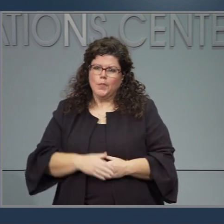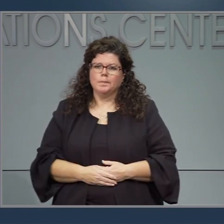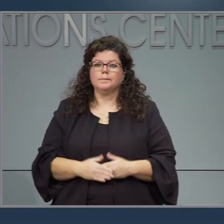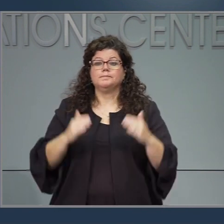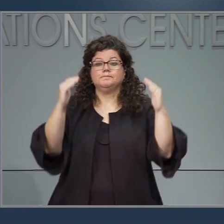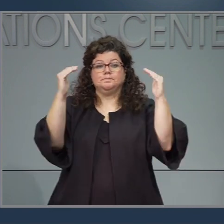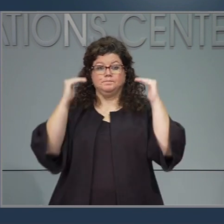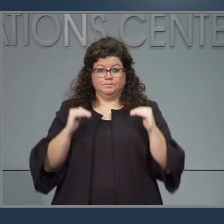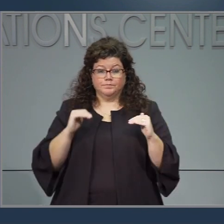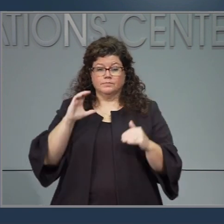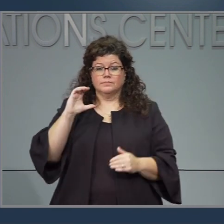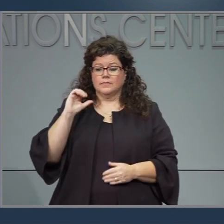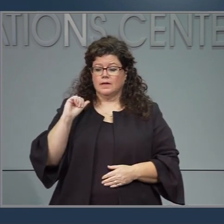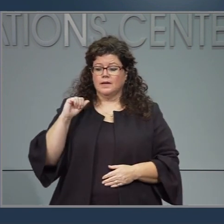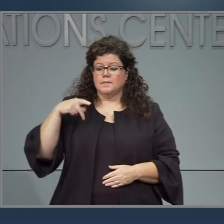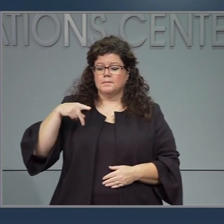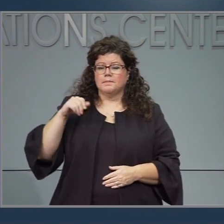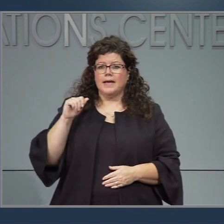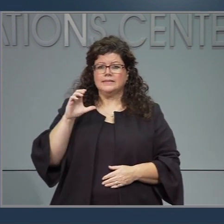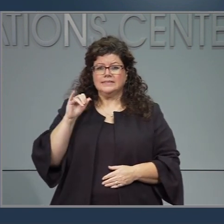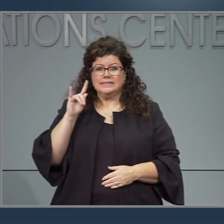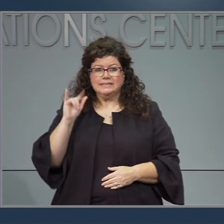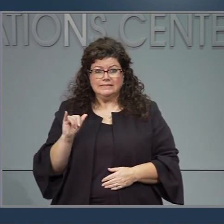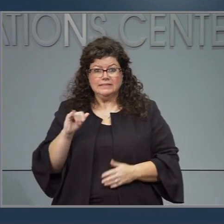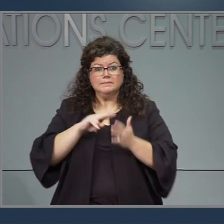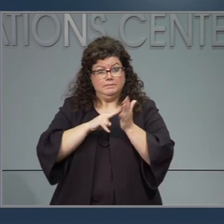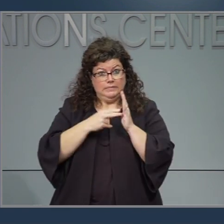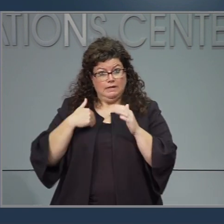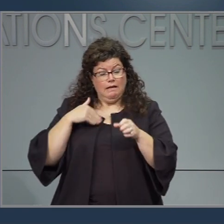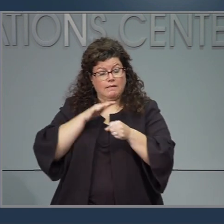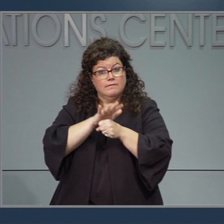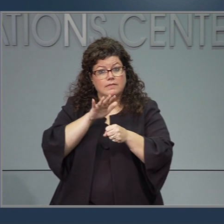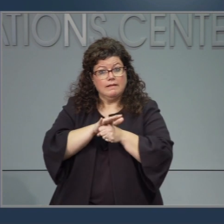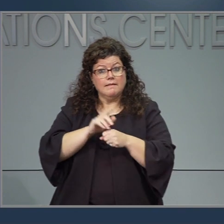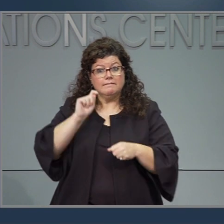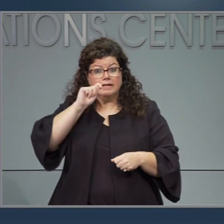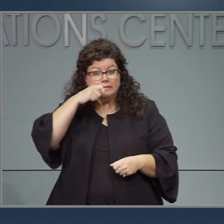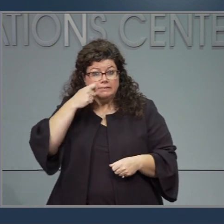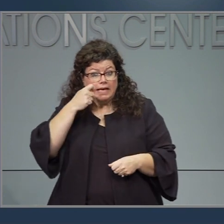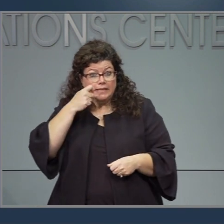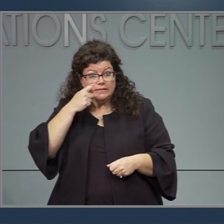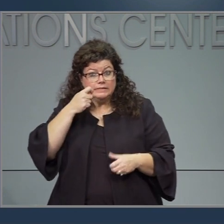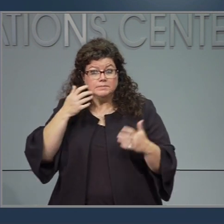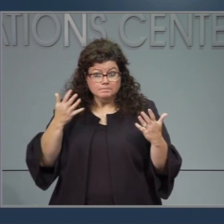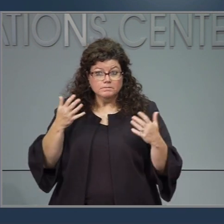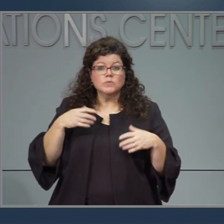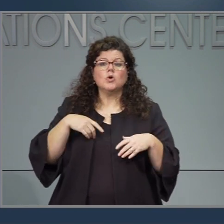cuánto los indicadores de capacidad hacer al respecto las personas están recibiendo sus resultados